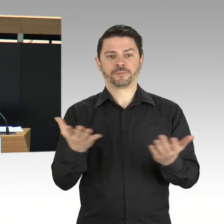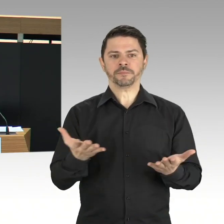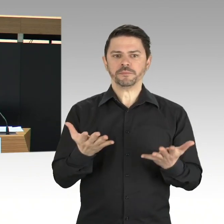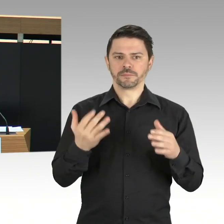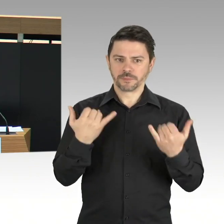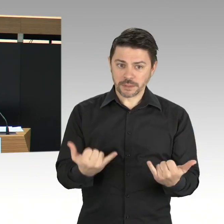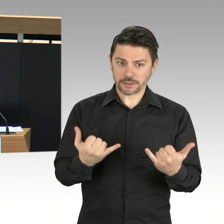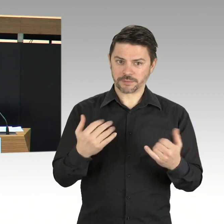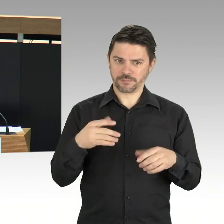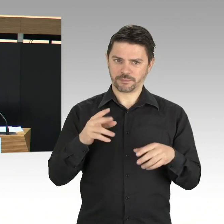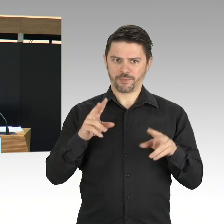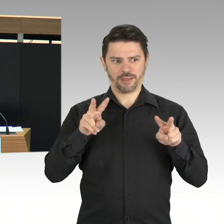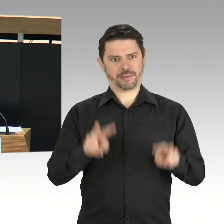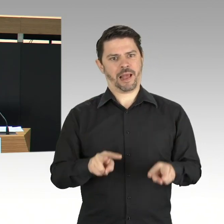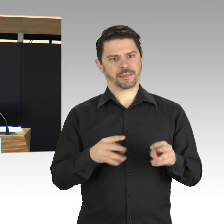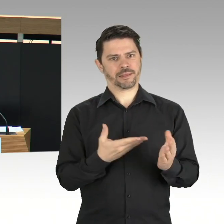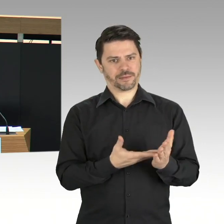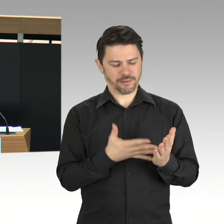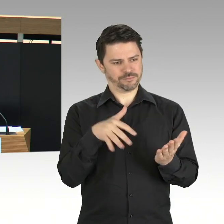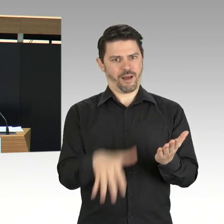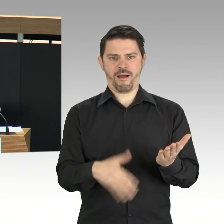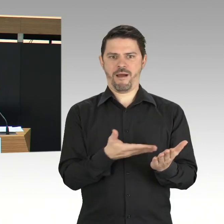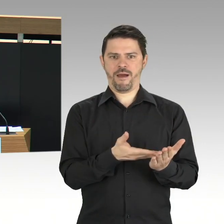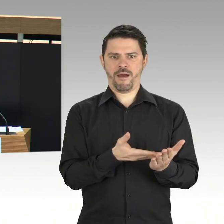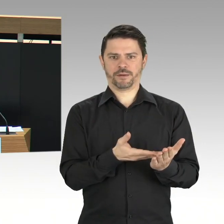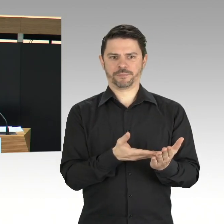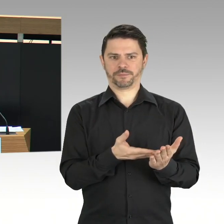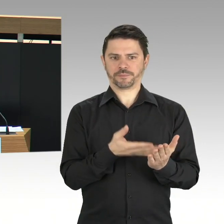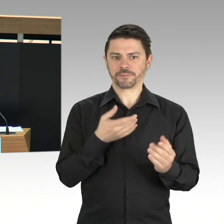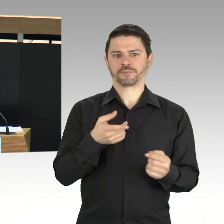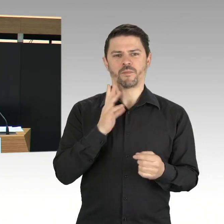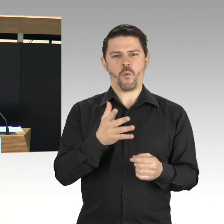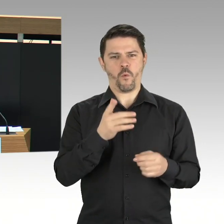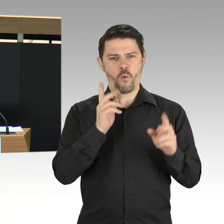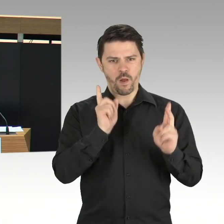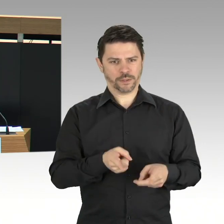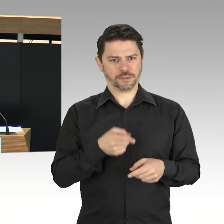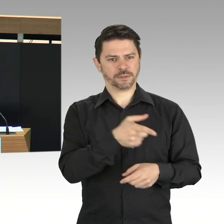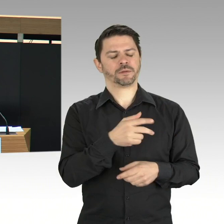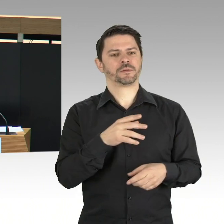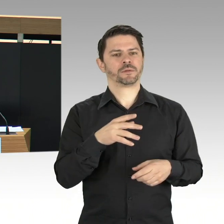wann handelt die Politik? Was macht der Senat? Und diese Frage an die Politik ist auch berechtigt, die ist zu Recht, verstehen Sie mich nicht falsch,